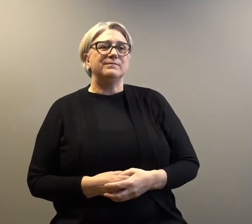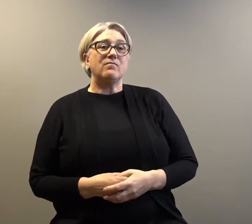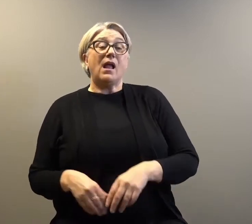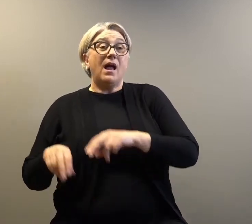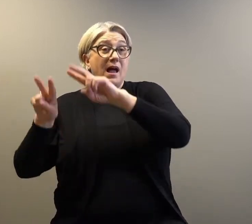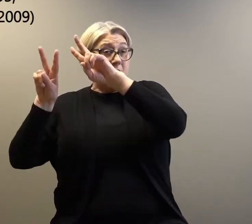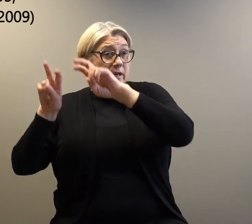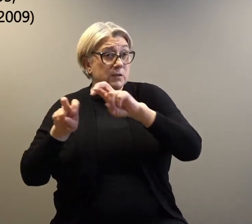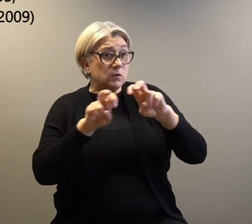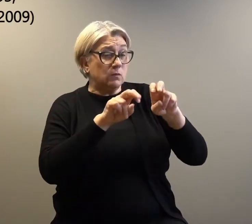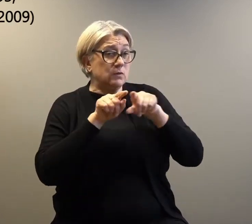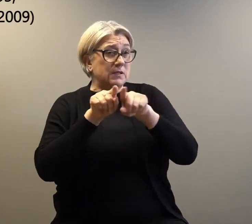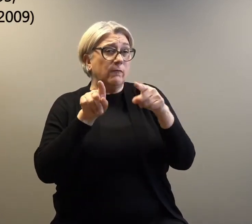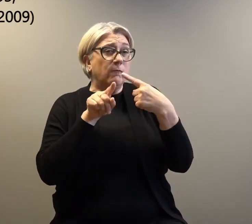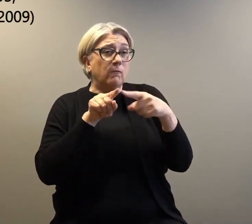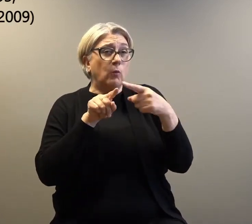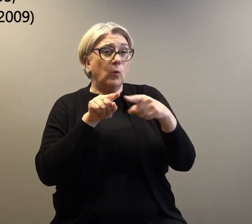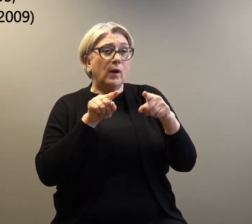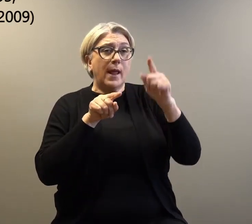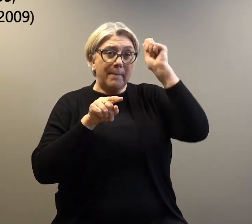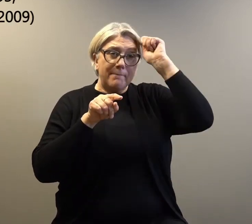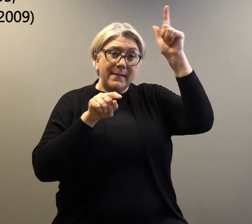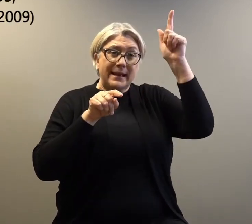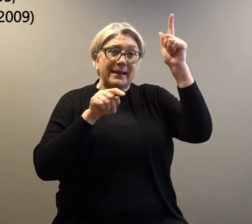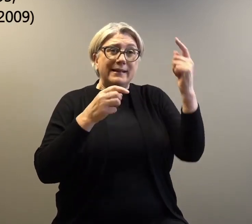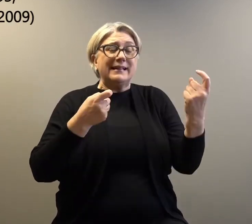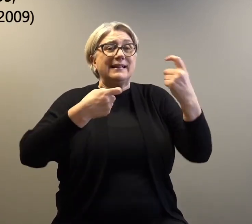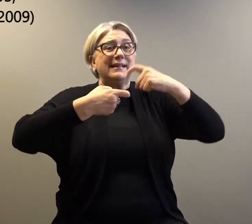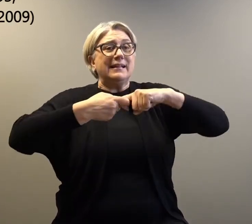Rannsóknir hafa sýnt hvernig menning tengdist